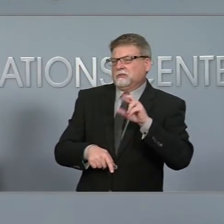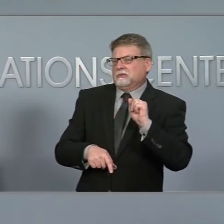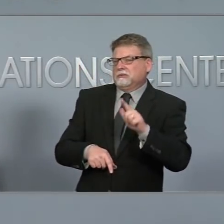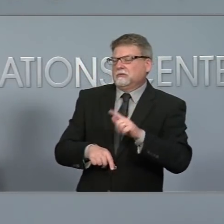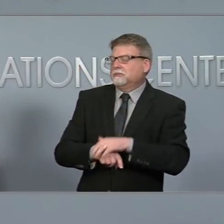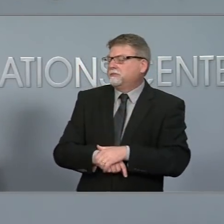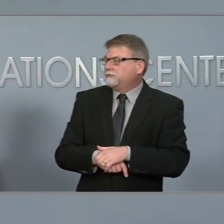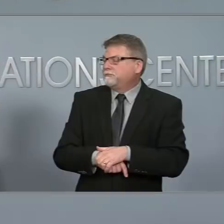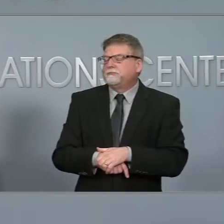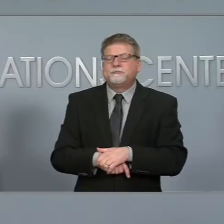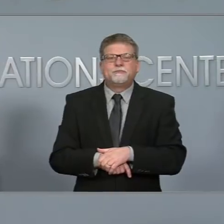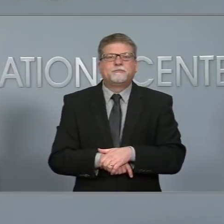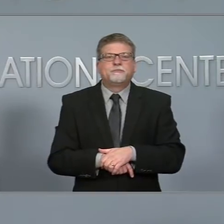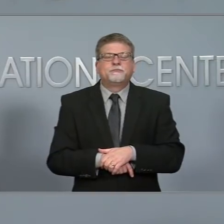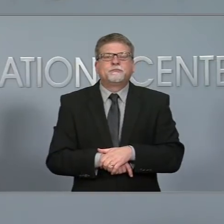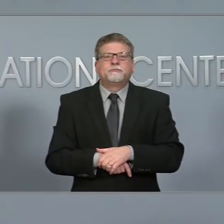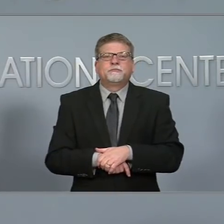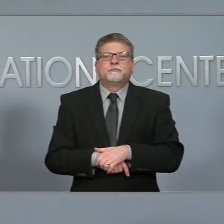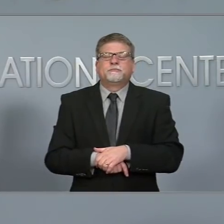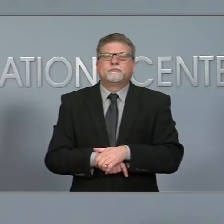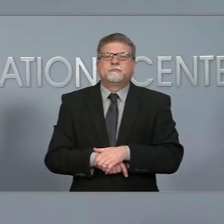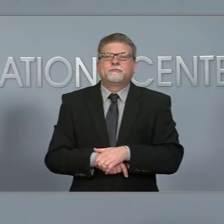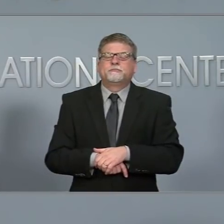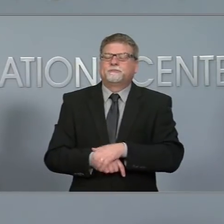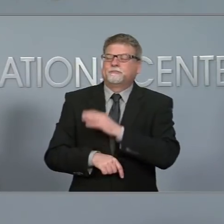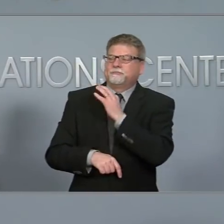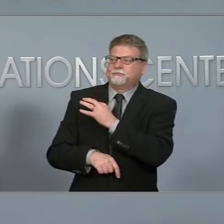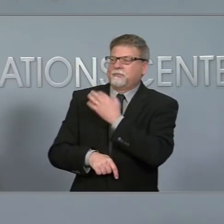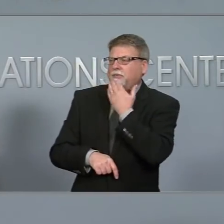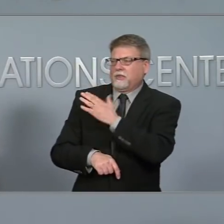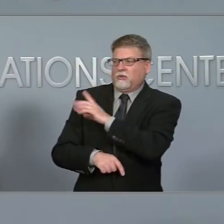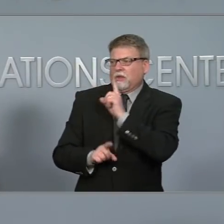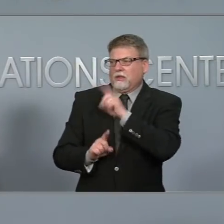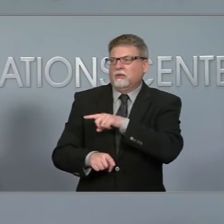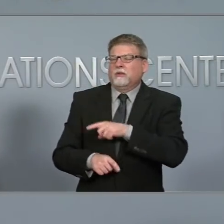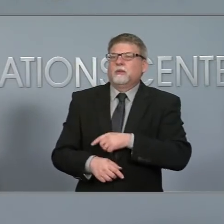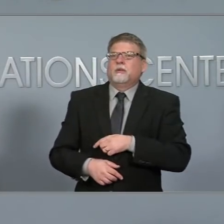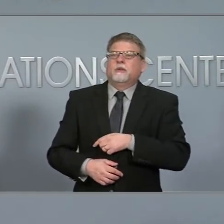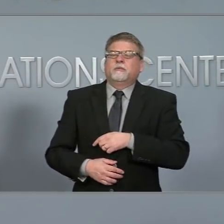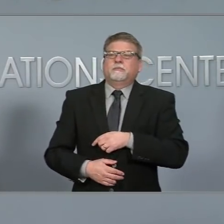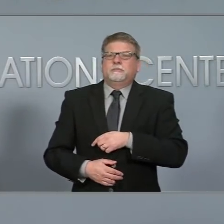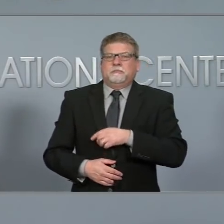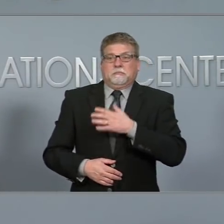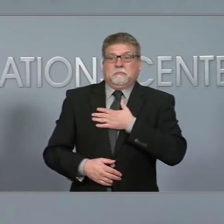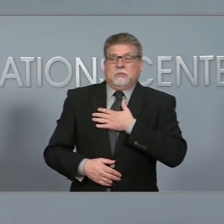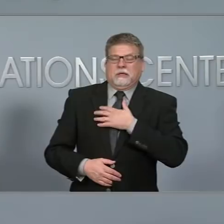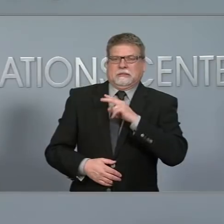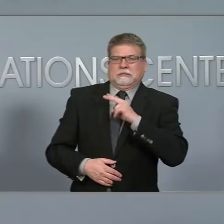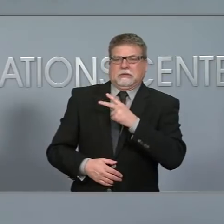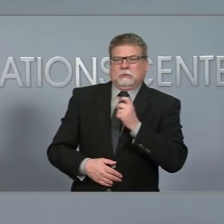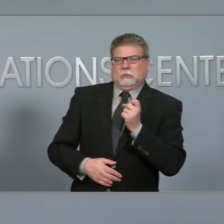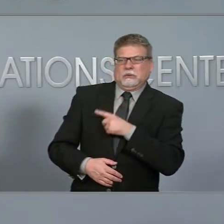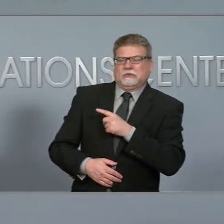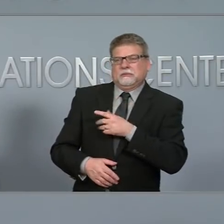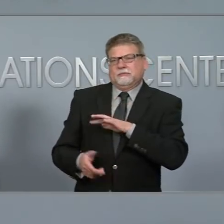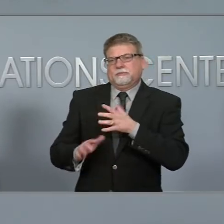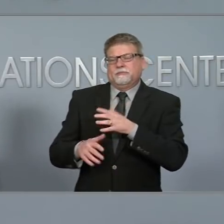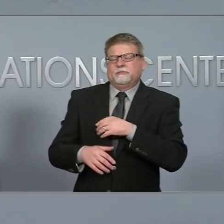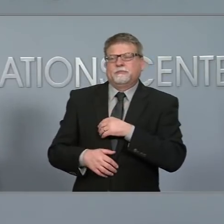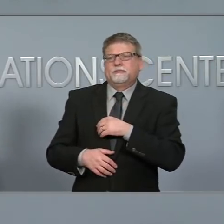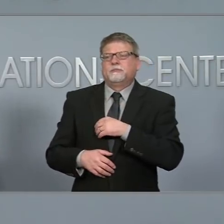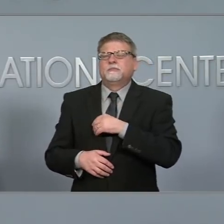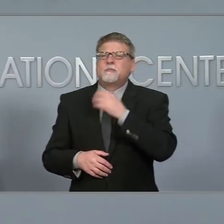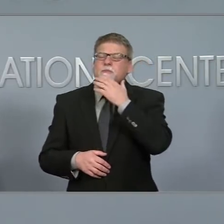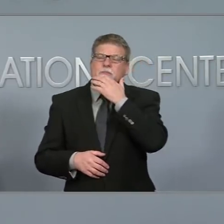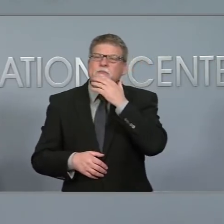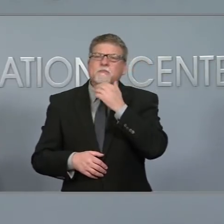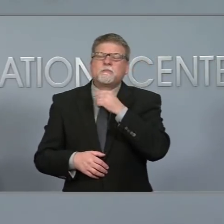tema. La siguiente pregunta.